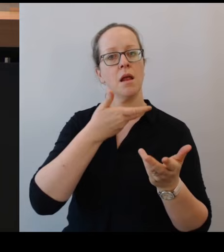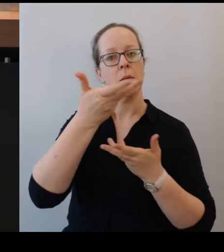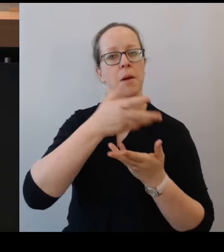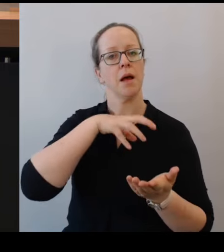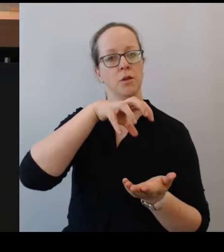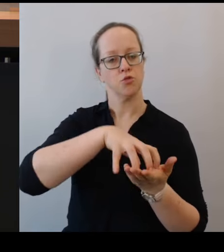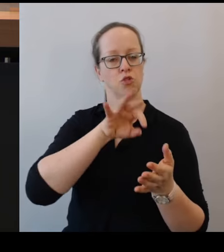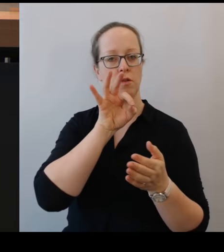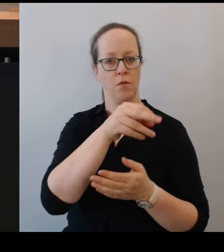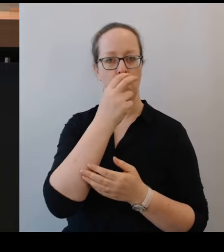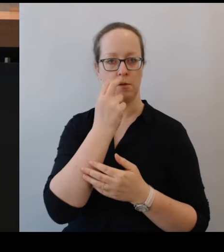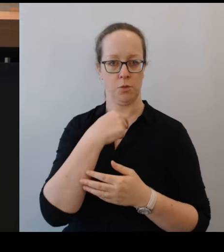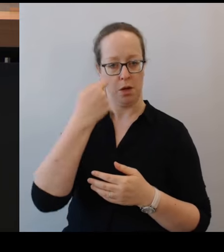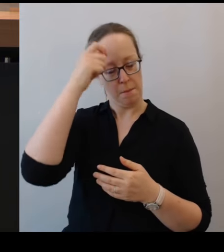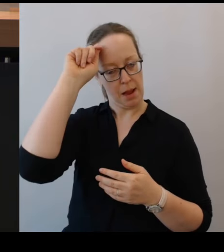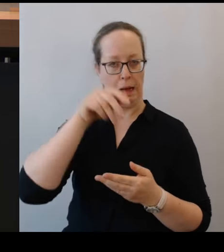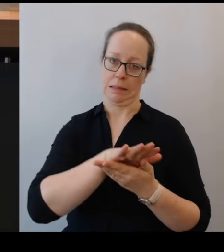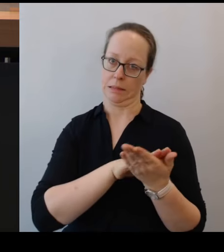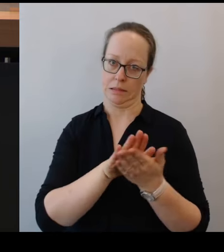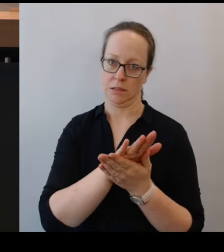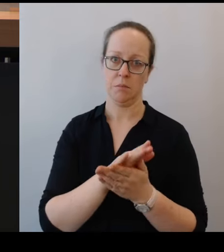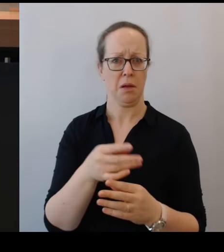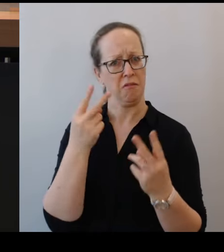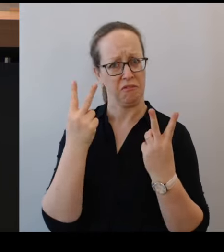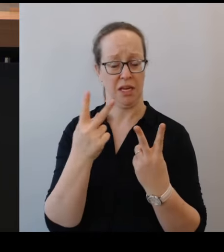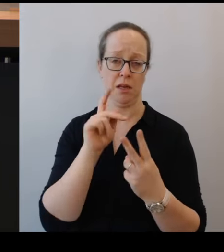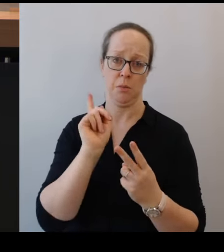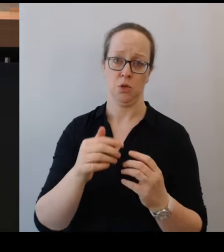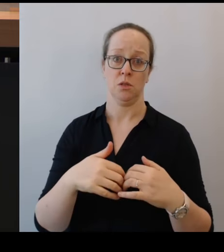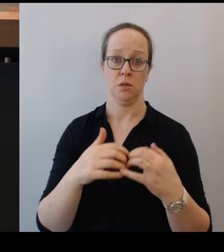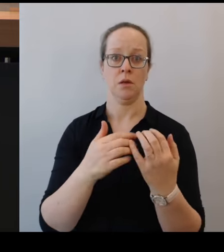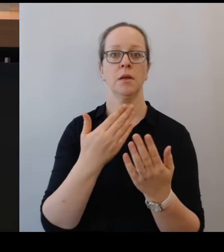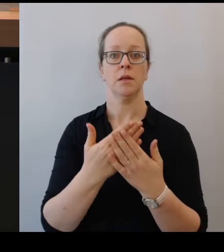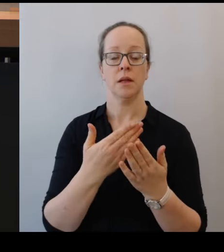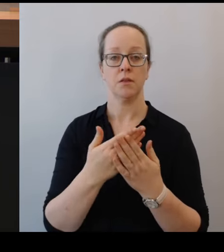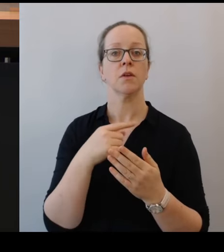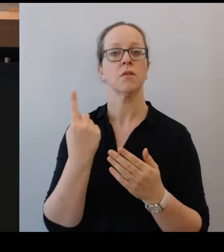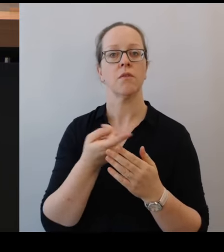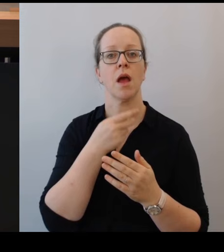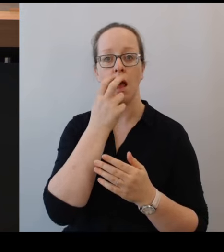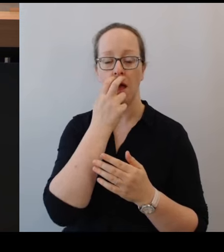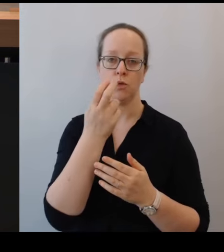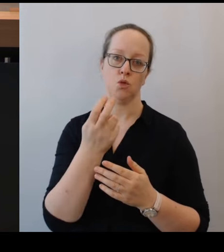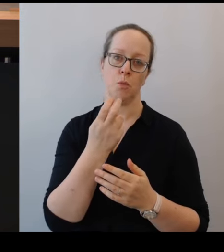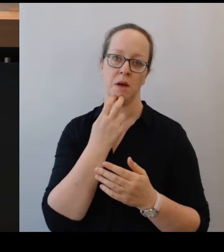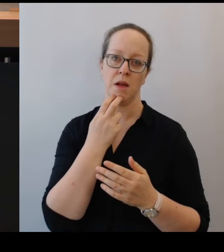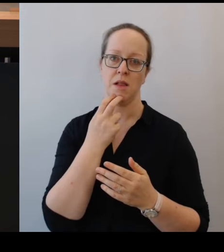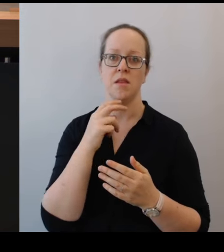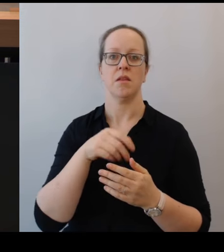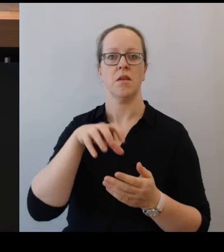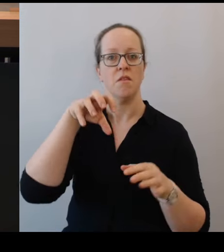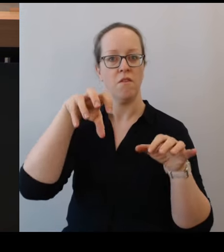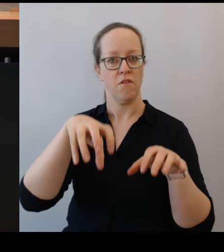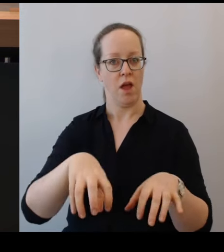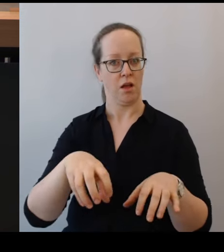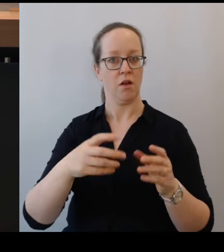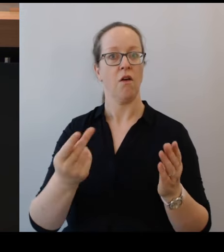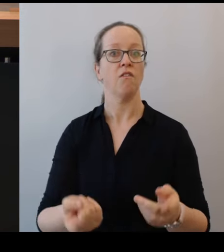unserem Antrag ein Auszubildendenwerk oder kurz Azubi Werk. Analog und in enger Zusammenarbeit mit dem Studierendenwerk kümmert es